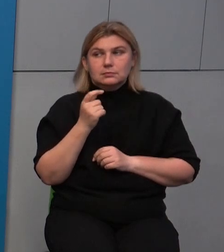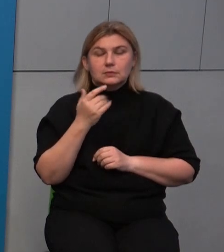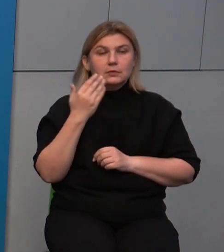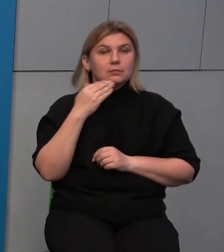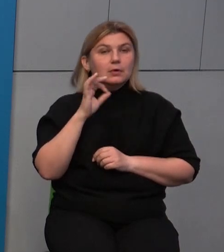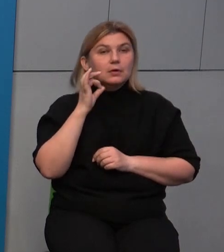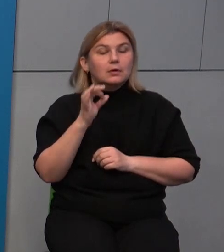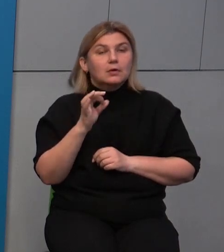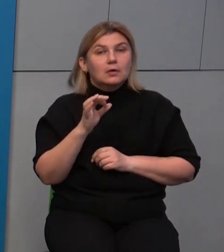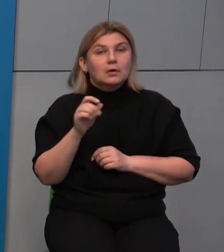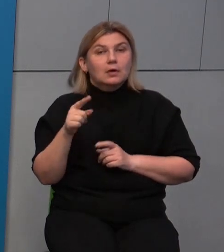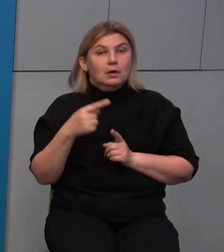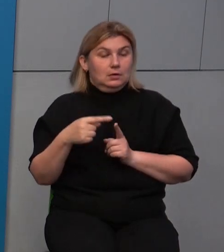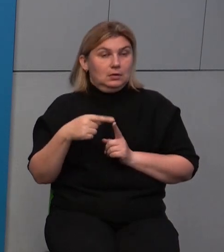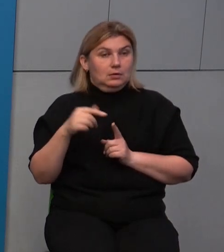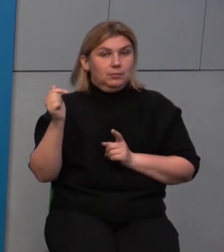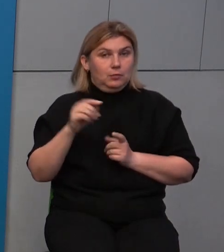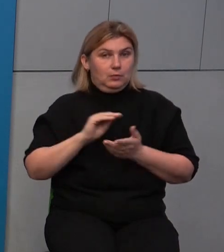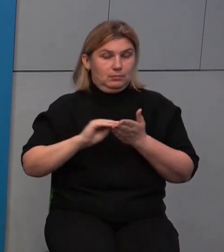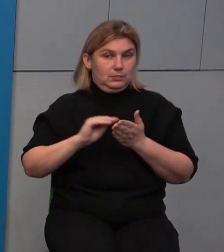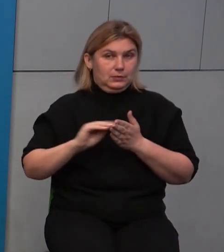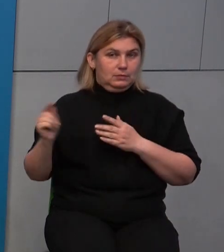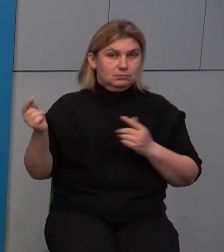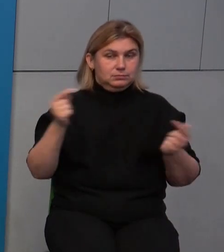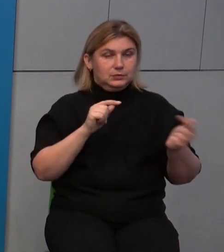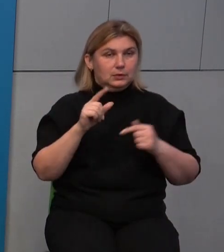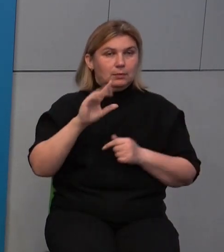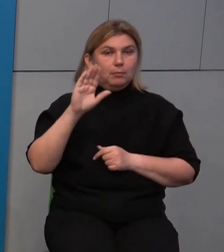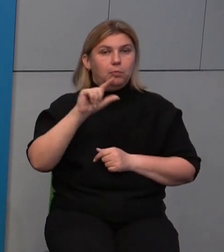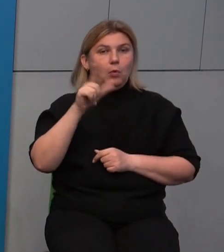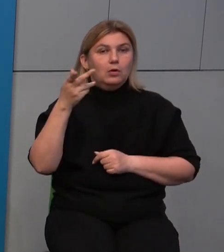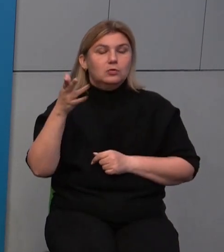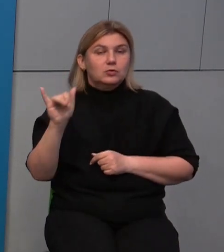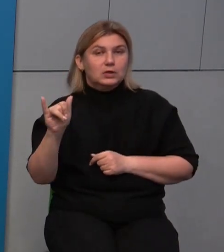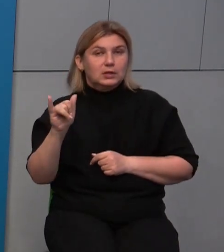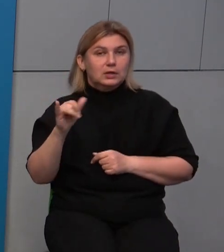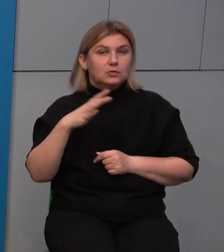że oni właśnie muszą do siebie pisać. Do Błońskiego, który był przecież sąsiadem Lema